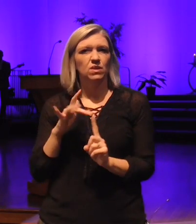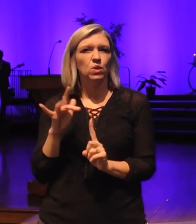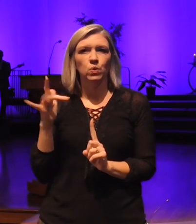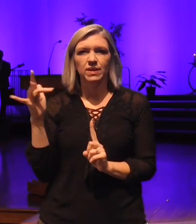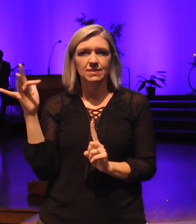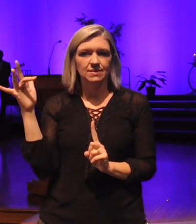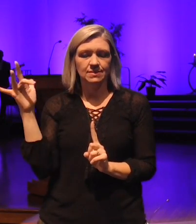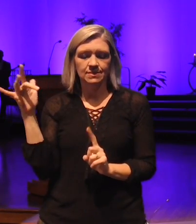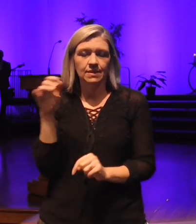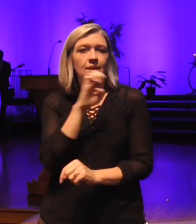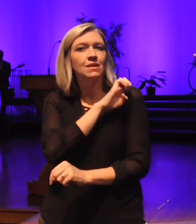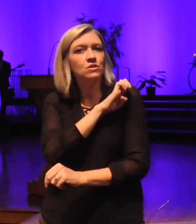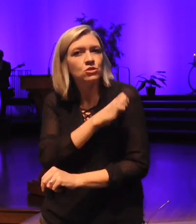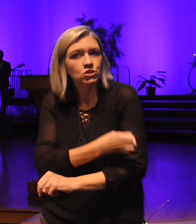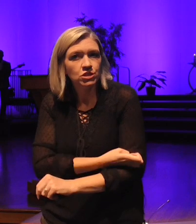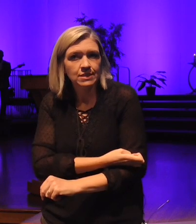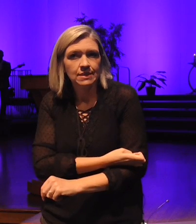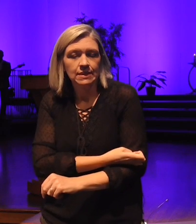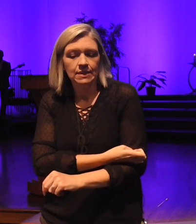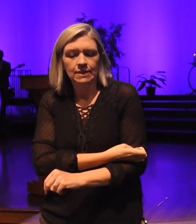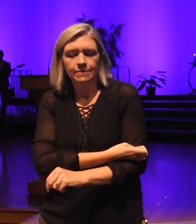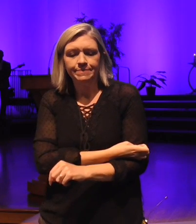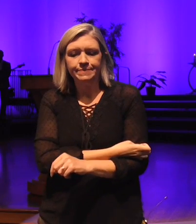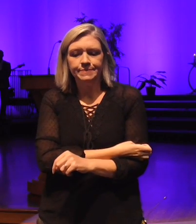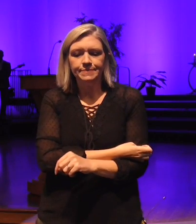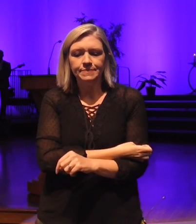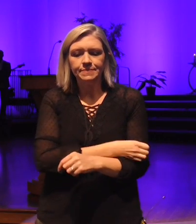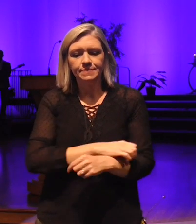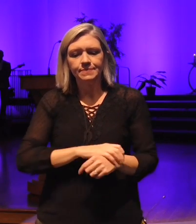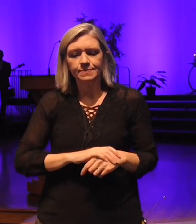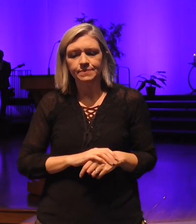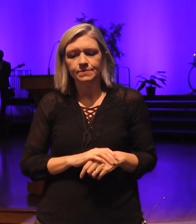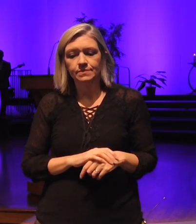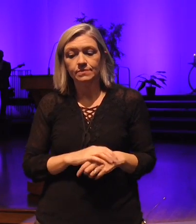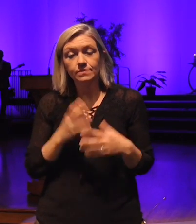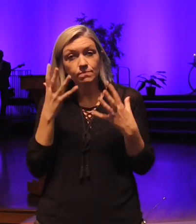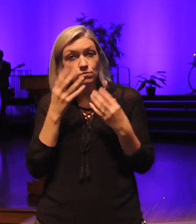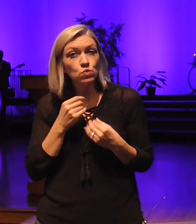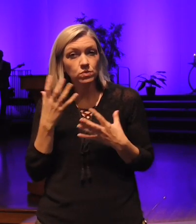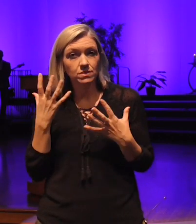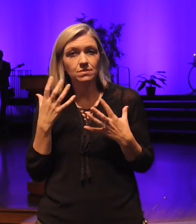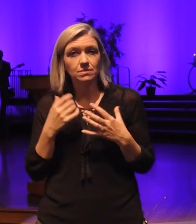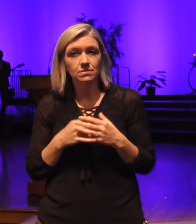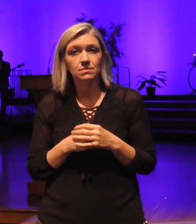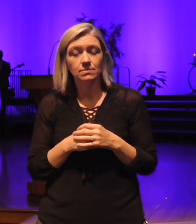energía es belleza es